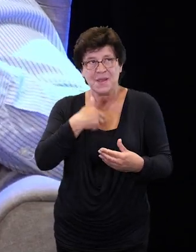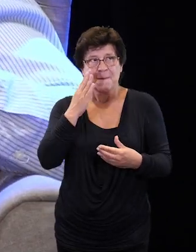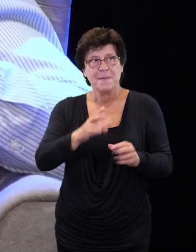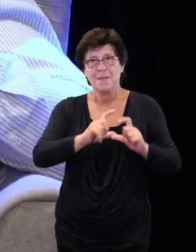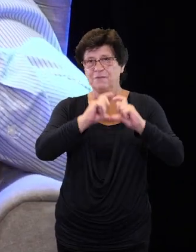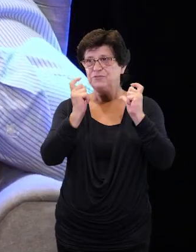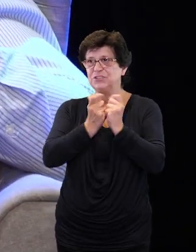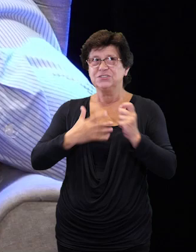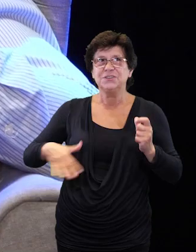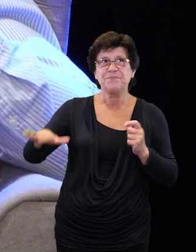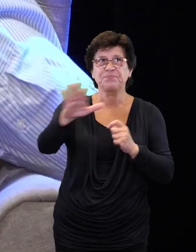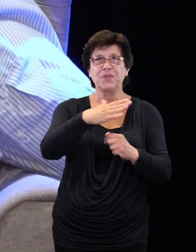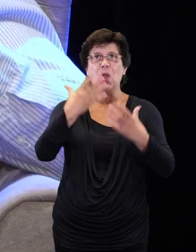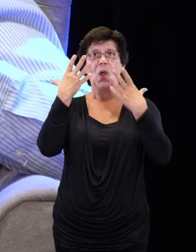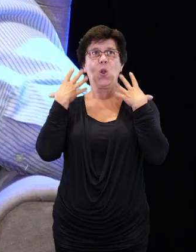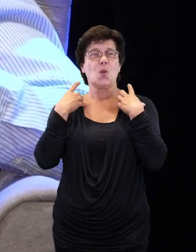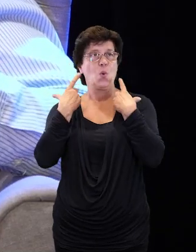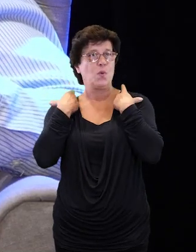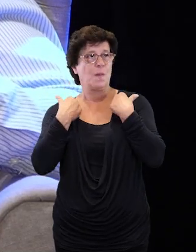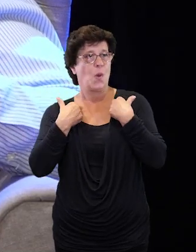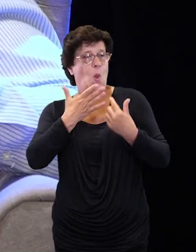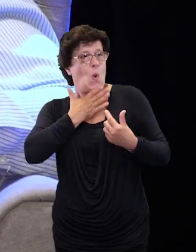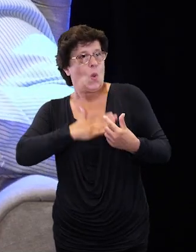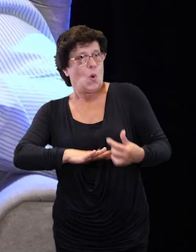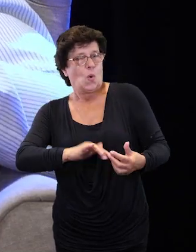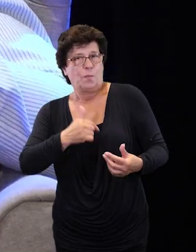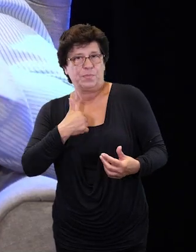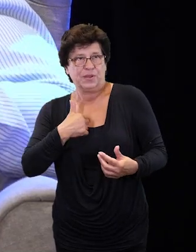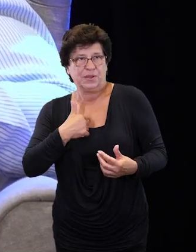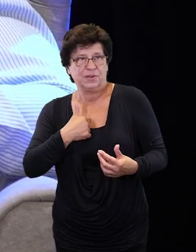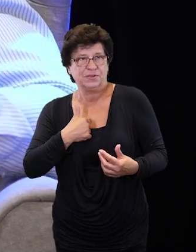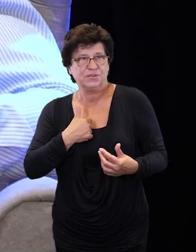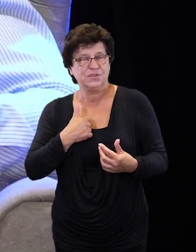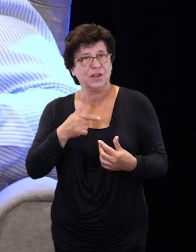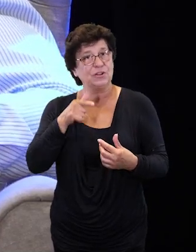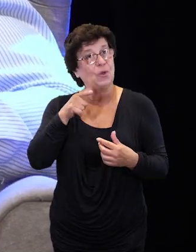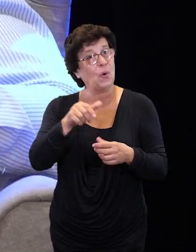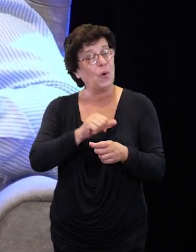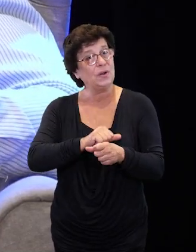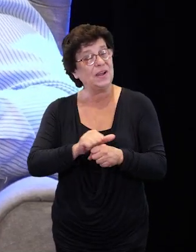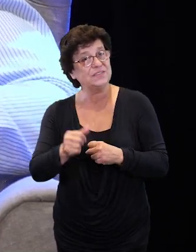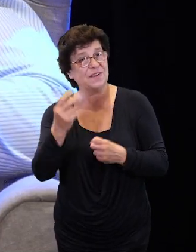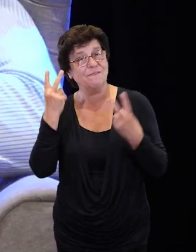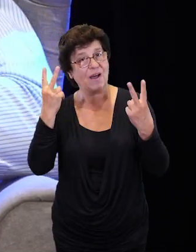Czyli stanę się tą szczególną osobą w społeczeństwie, która ma tę rolę bardzo pozytywną".